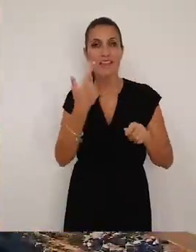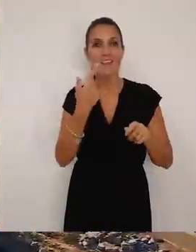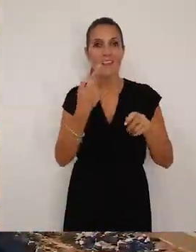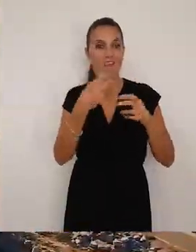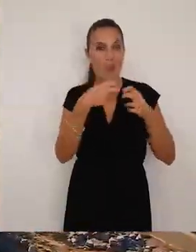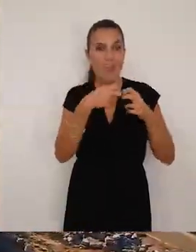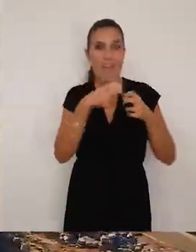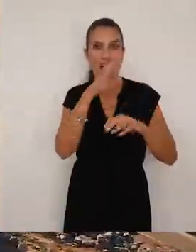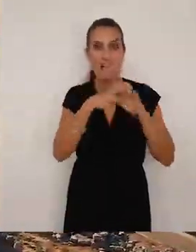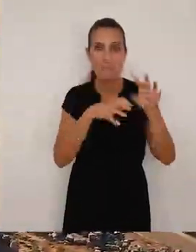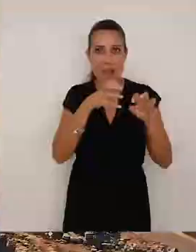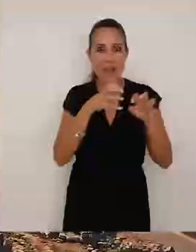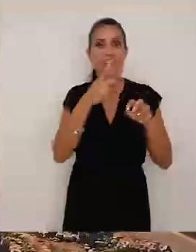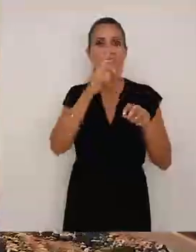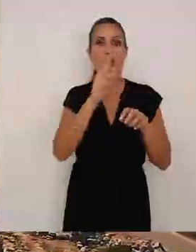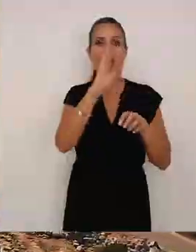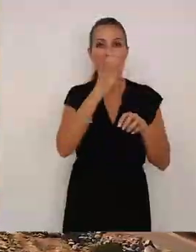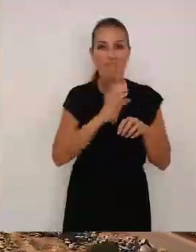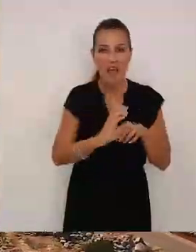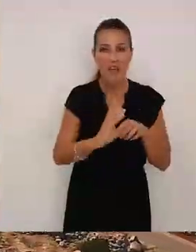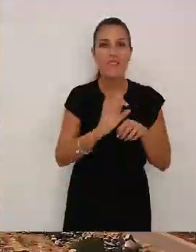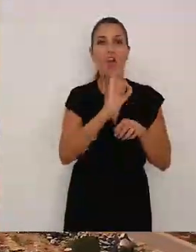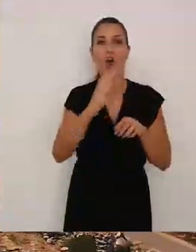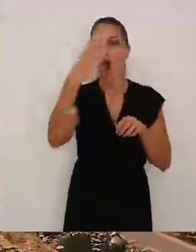afferenti ai climi caldi tra cui l’elefante e il rinoceronte.